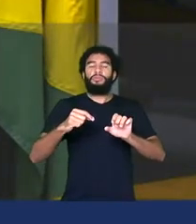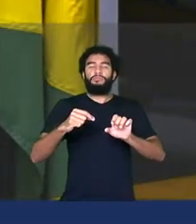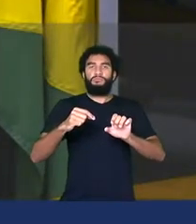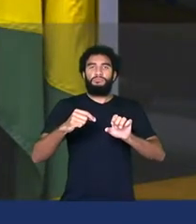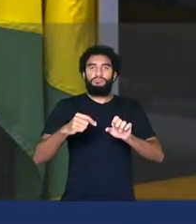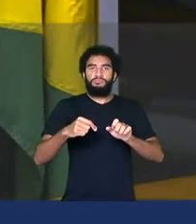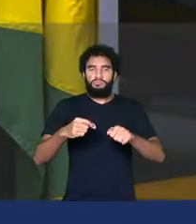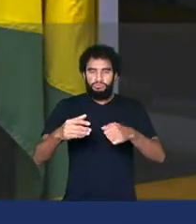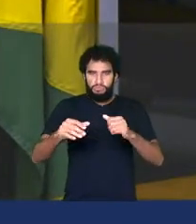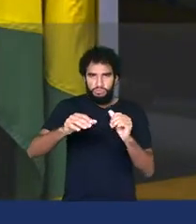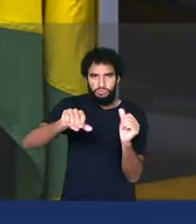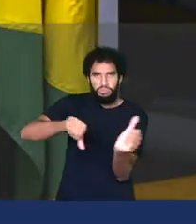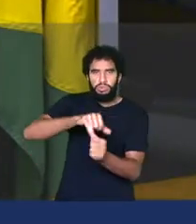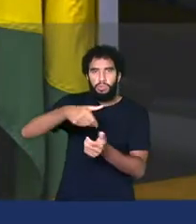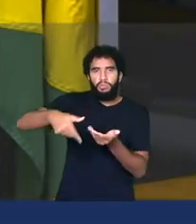POLÍTICA E ISSO QUER DIZER SAIR DA PLATEIA E EXERCER O